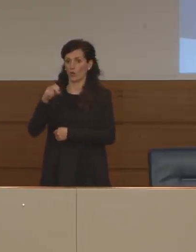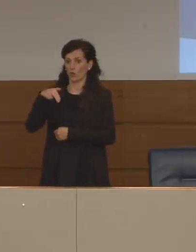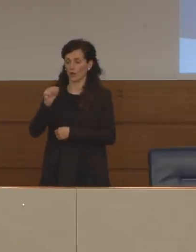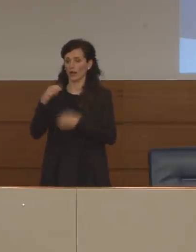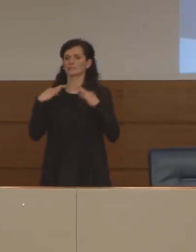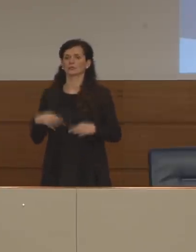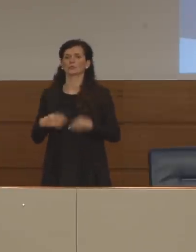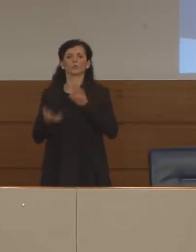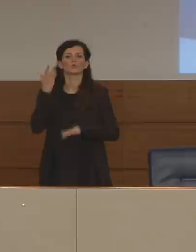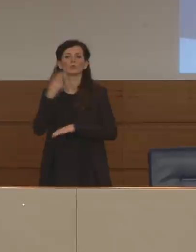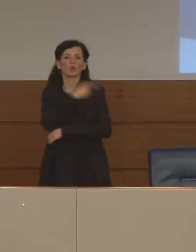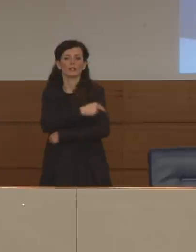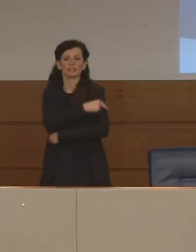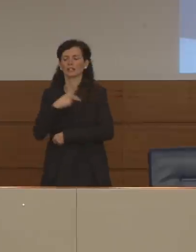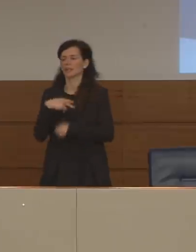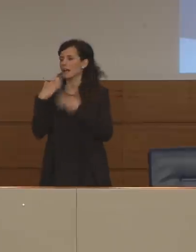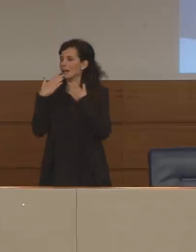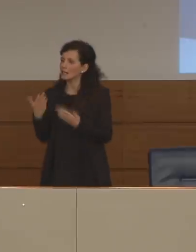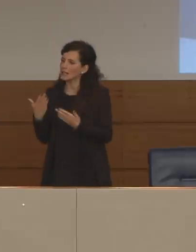che ringrazio per accompagnarmi nel corso di questo